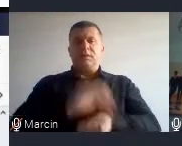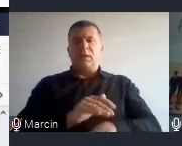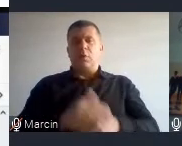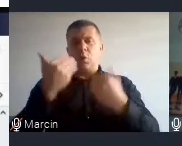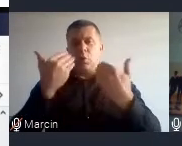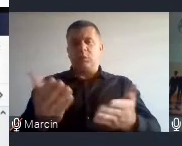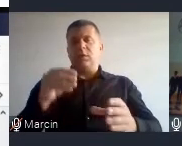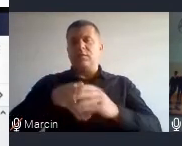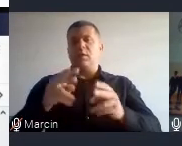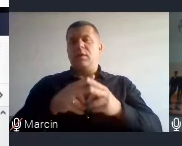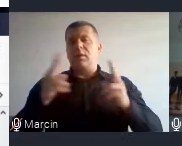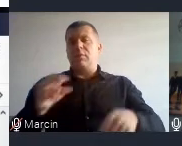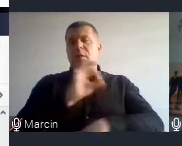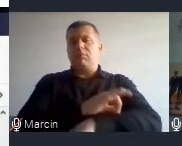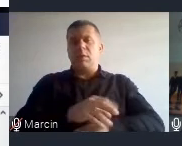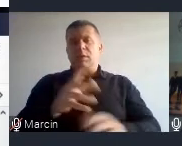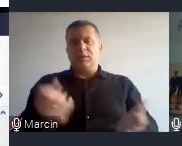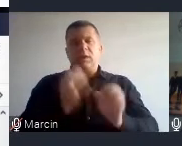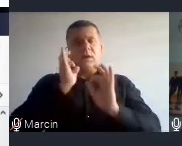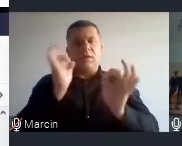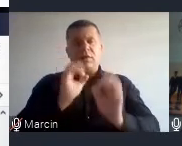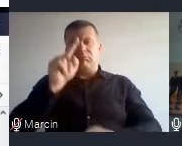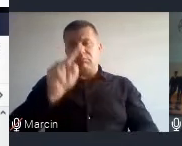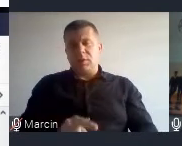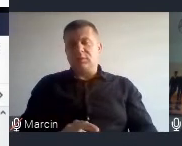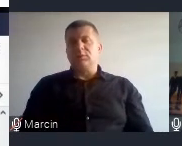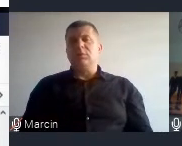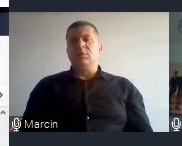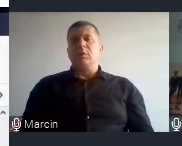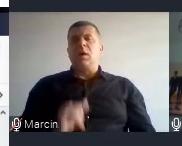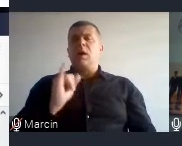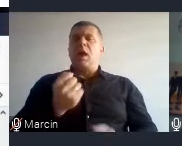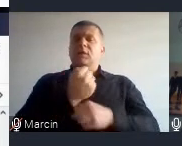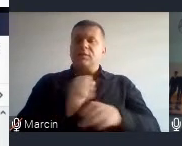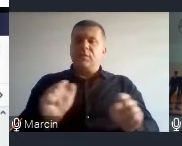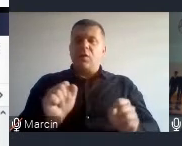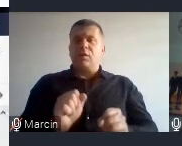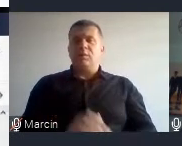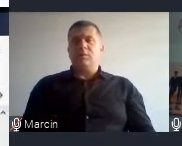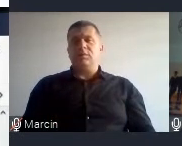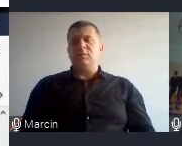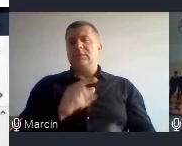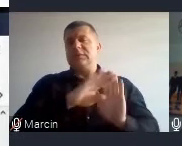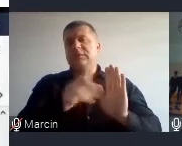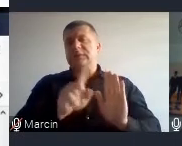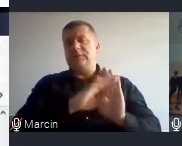znajdziecie Państwo informację na temat ewentualnych zwolnień z zasad udzielania zamówień,